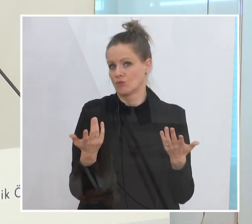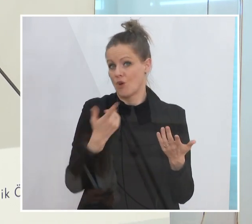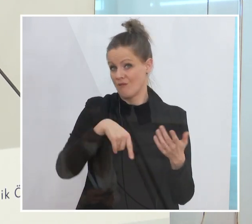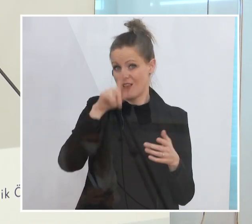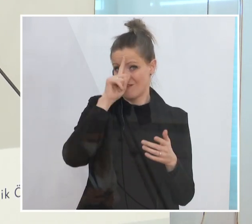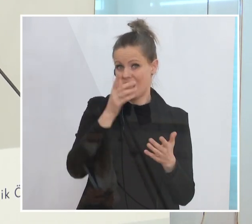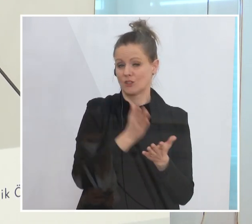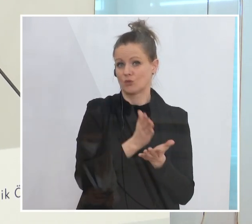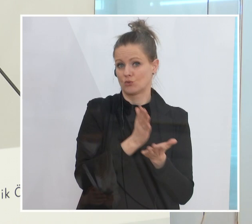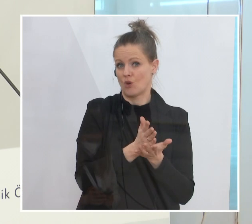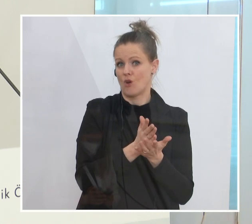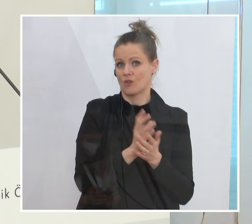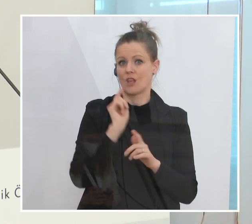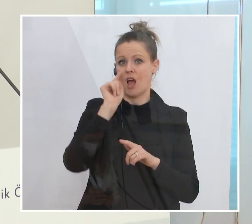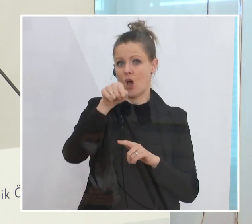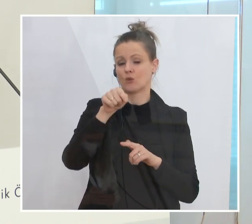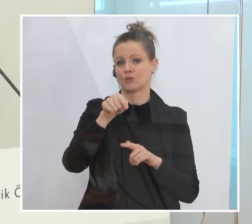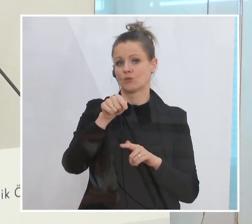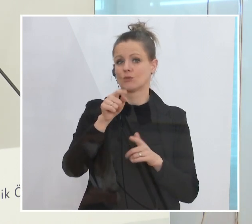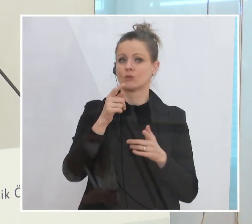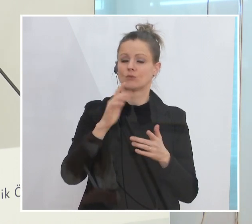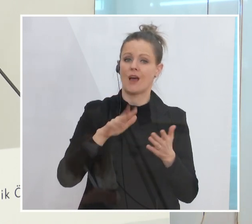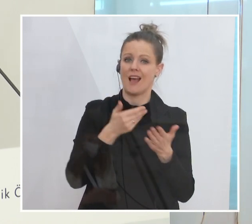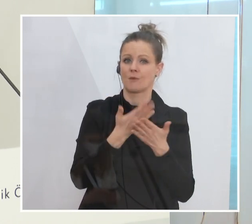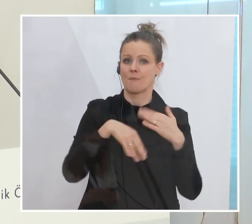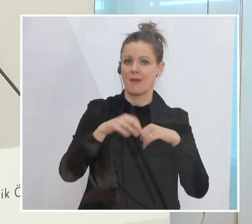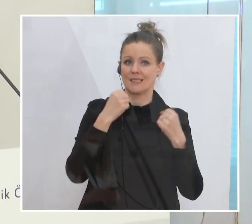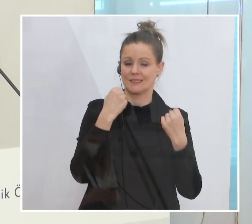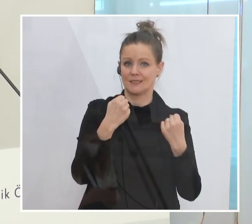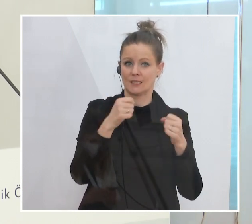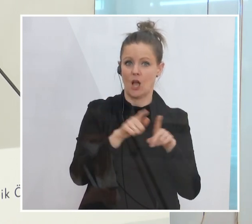dass Outdoor-Angebote sicherer sind, dass sich auch vielleicht das Publikum dort sicherer